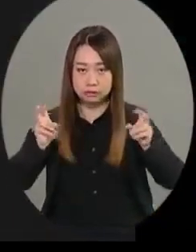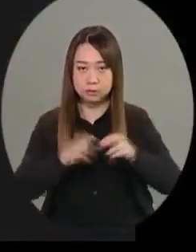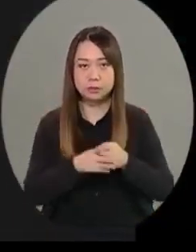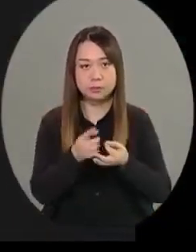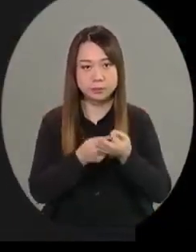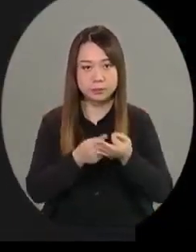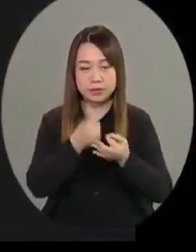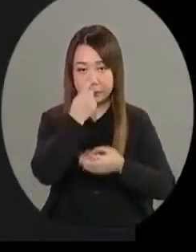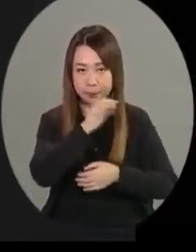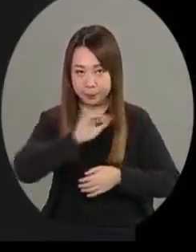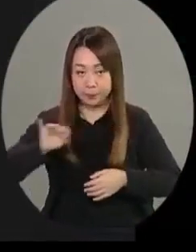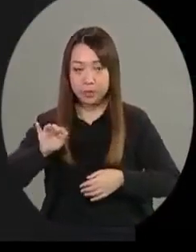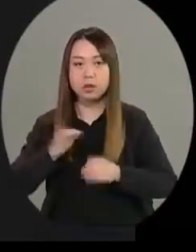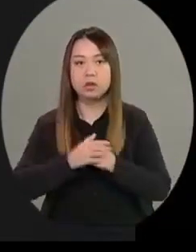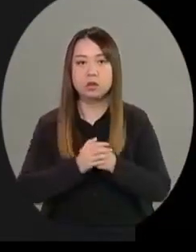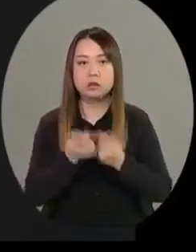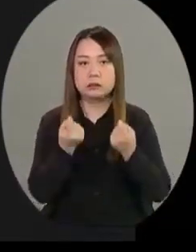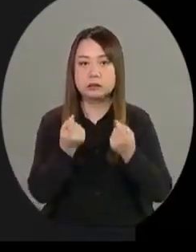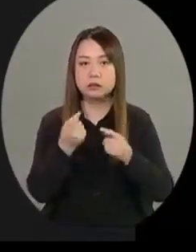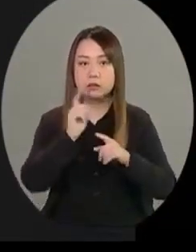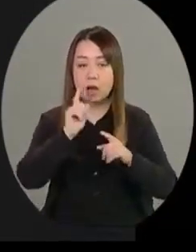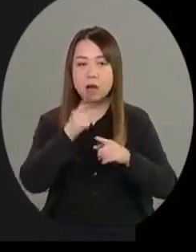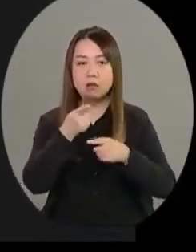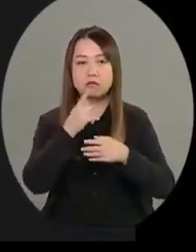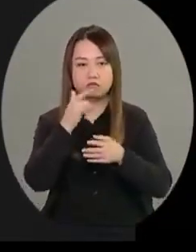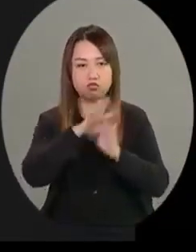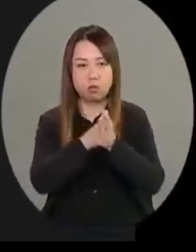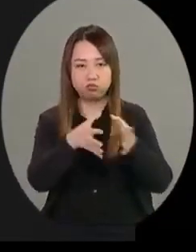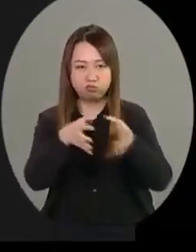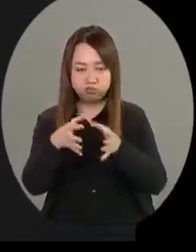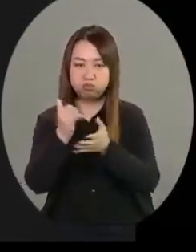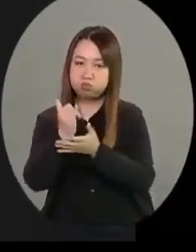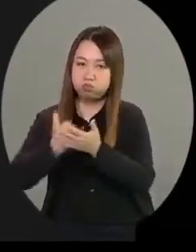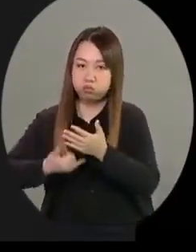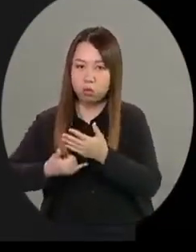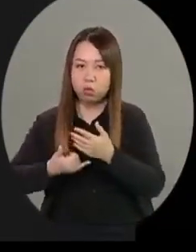"formally stand aside from this role." （正式离开这个职位） 就是他们是辞职啊还是退出啊